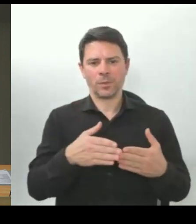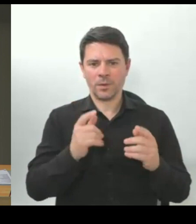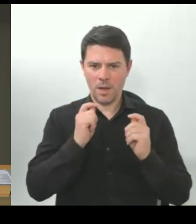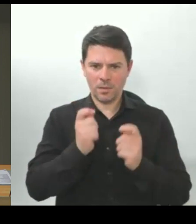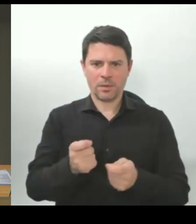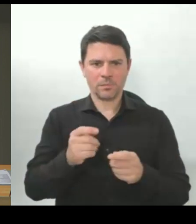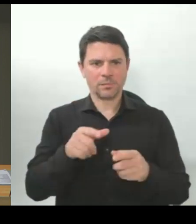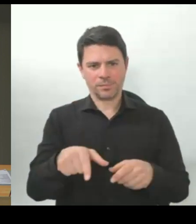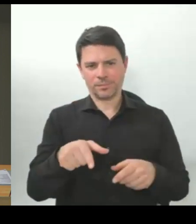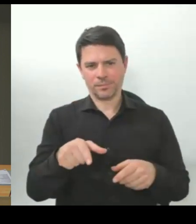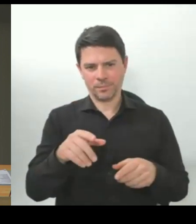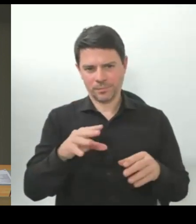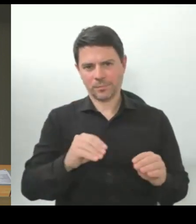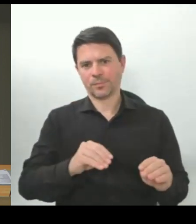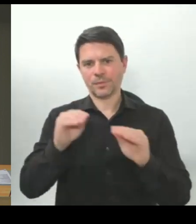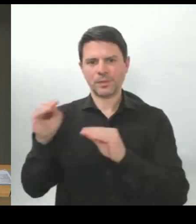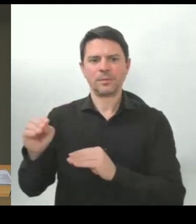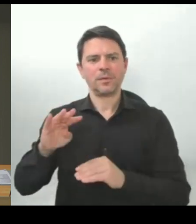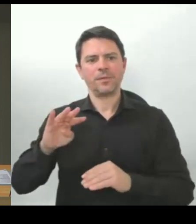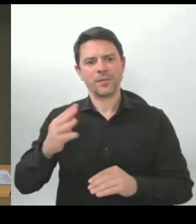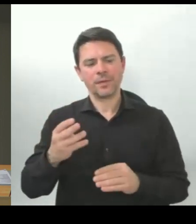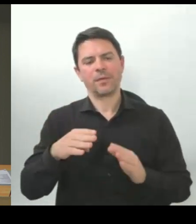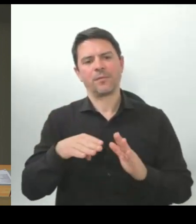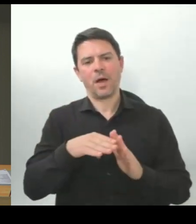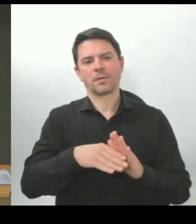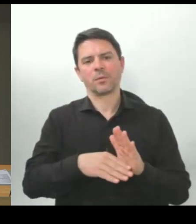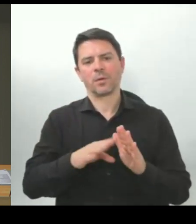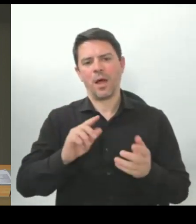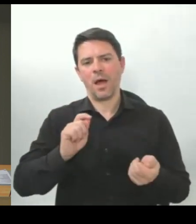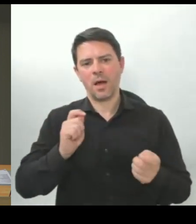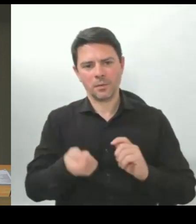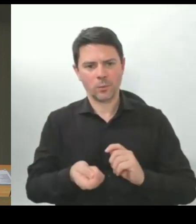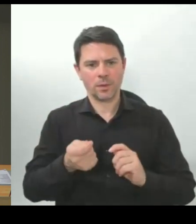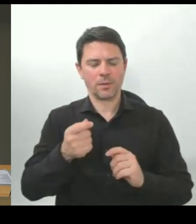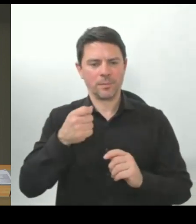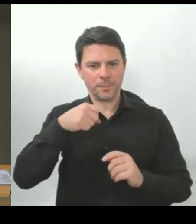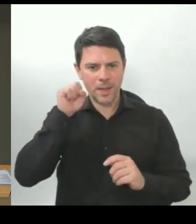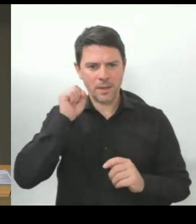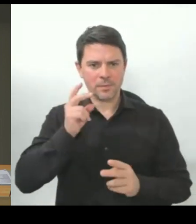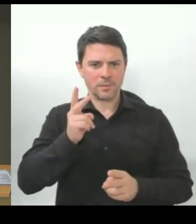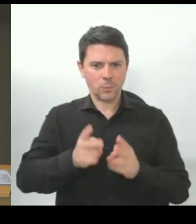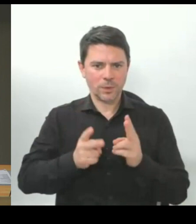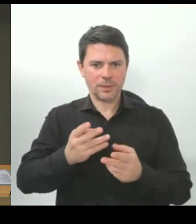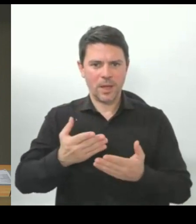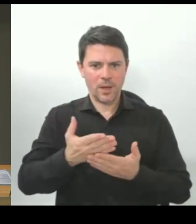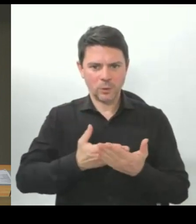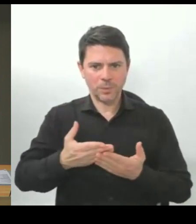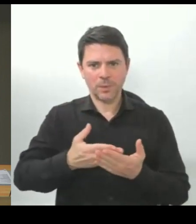Ich rufe Tagesordnungspunkt 38 Antrag der AfD Fraktion Drucksache 1906 73 die "Besoldung der Beamtinnen und